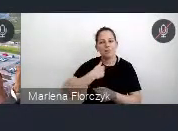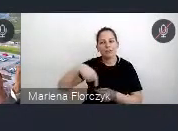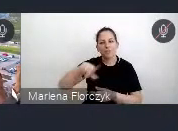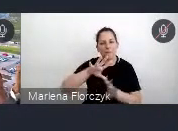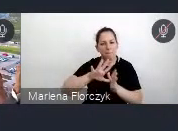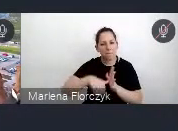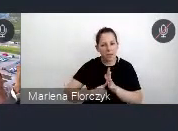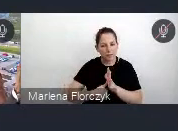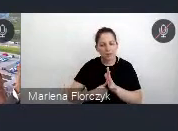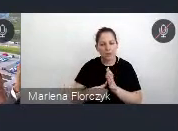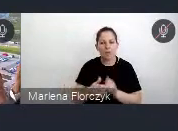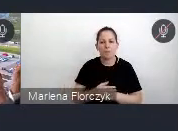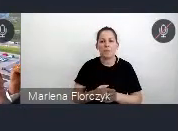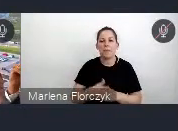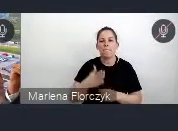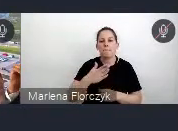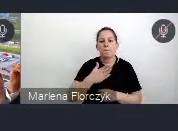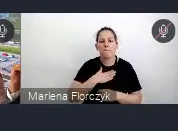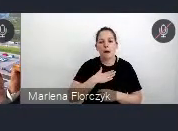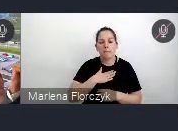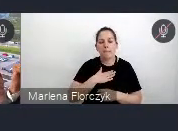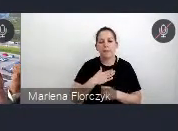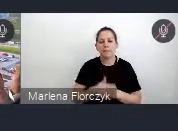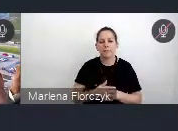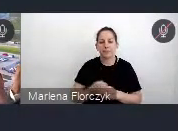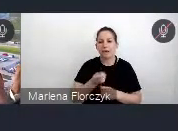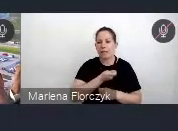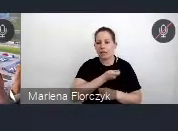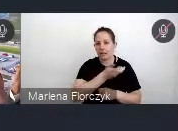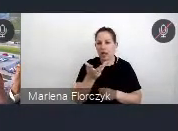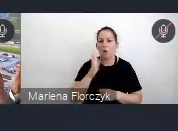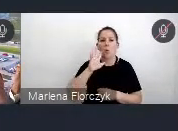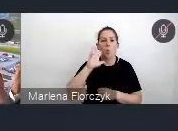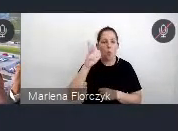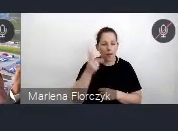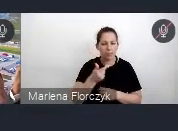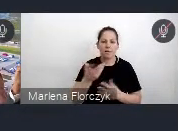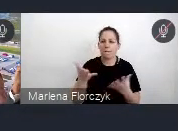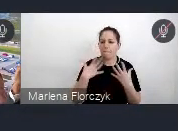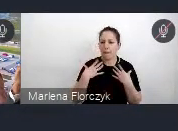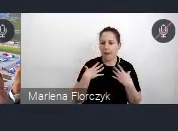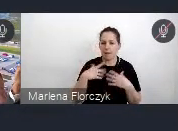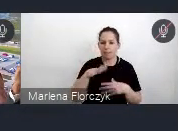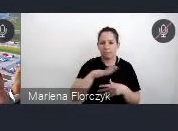że mamy kilka ładnych parków z wysokimi, starymi drzewami.